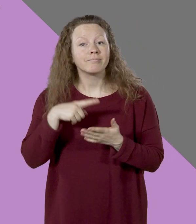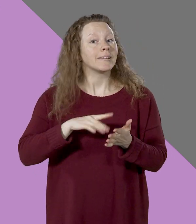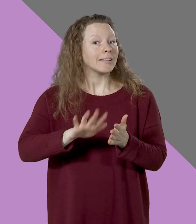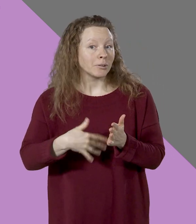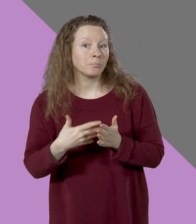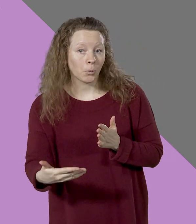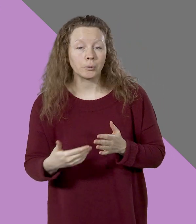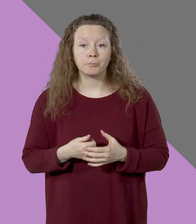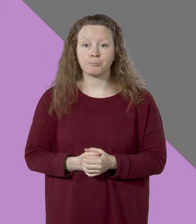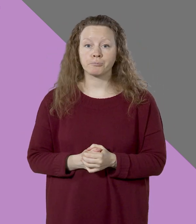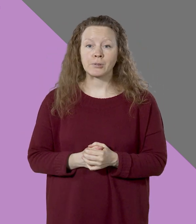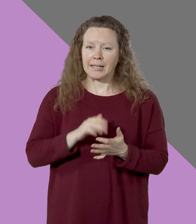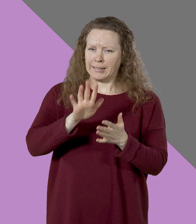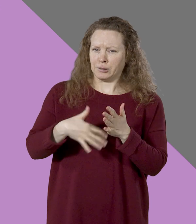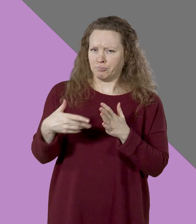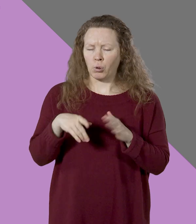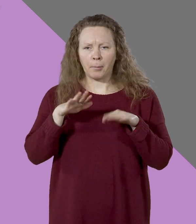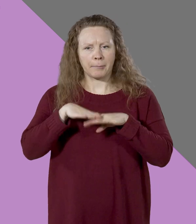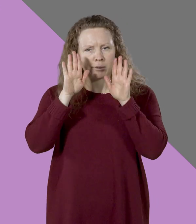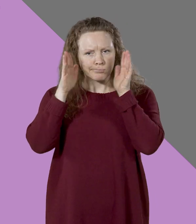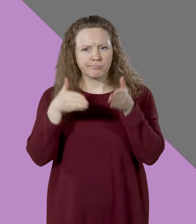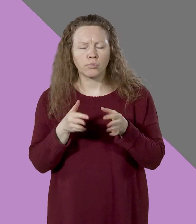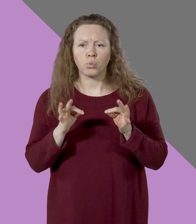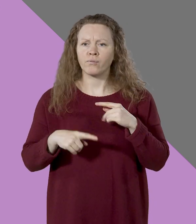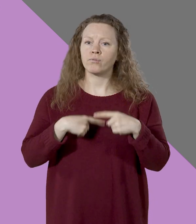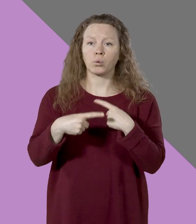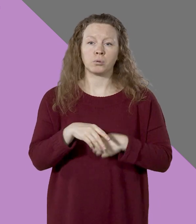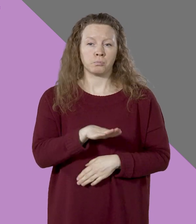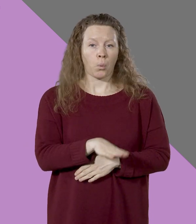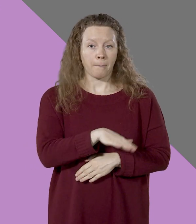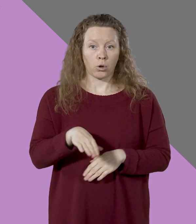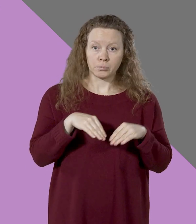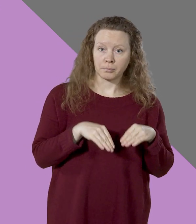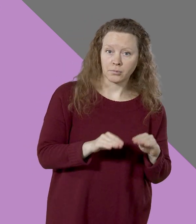som teckenspråken. Teckenspråken tas upp i berättelsen i synnerhet ur småbarnspedagogikens -